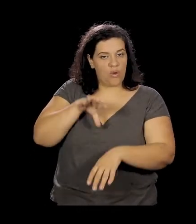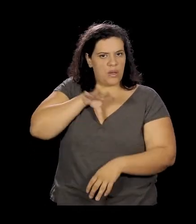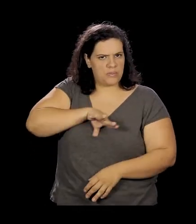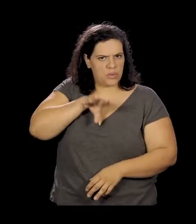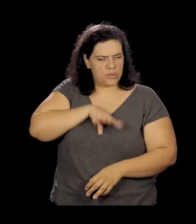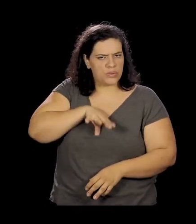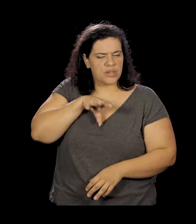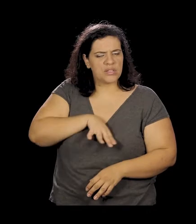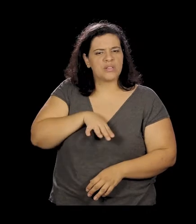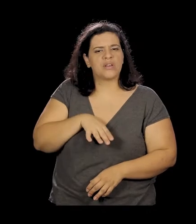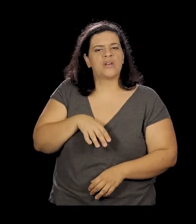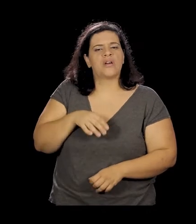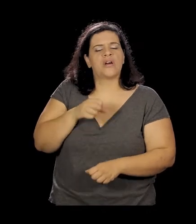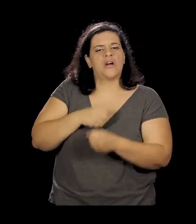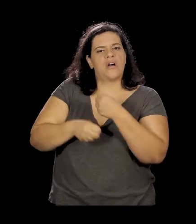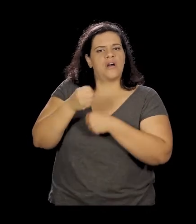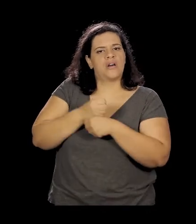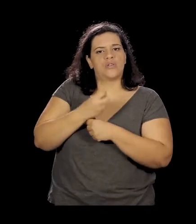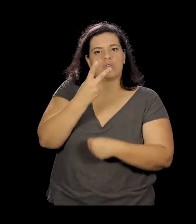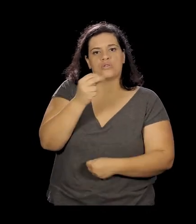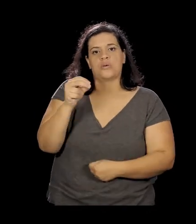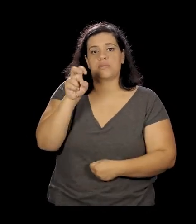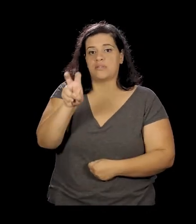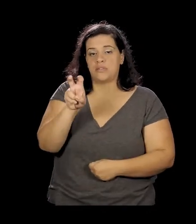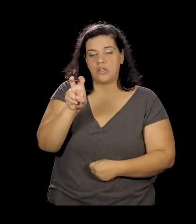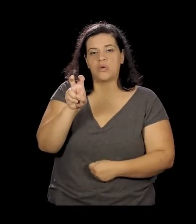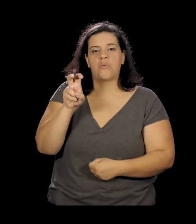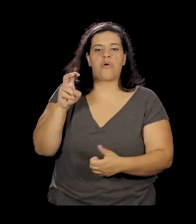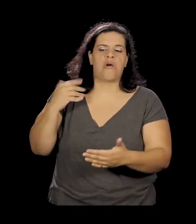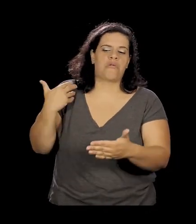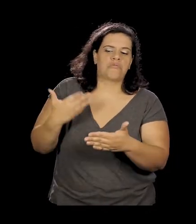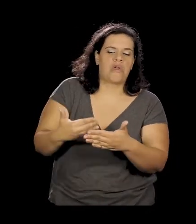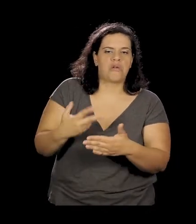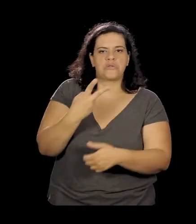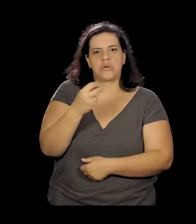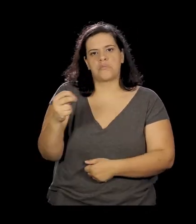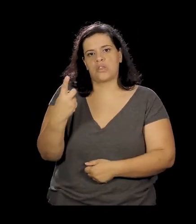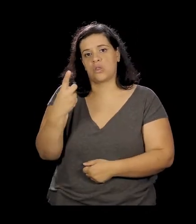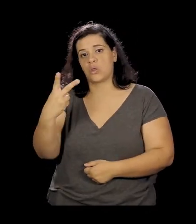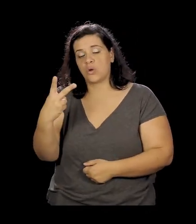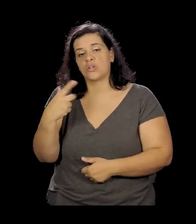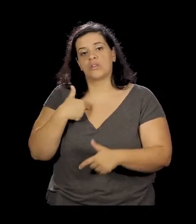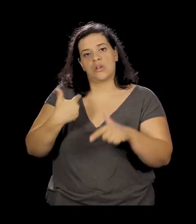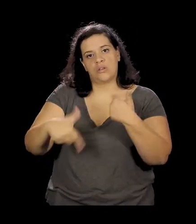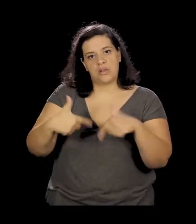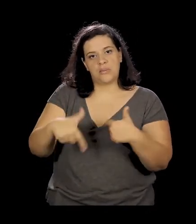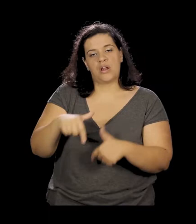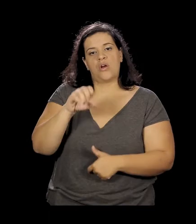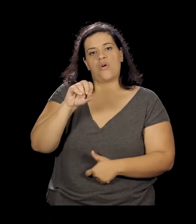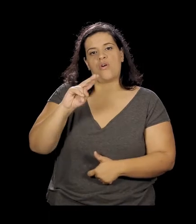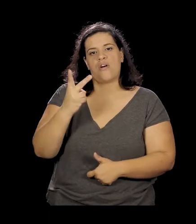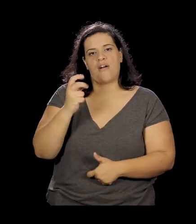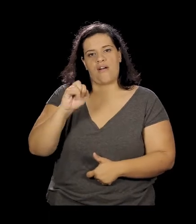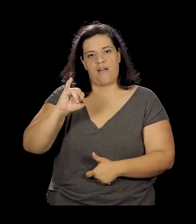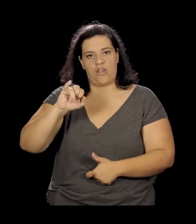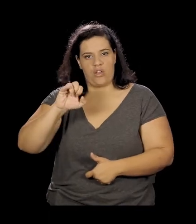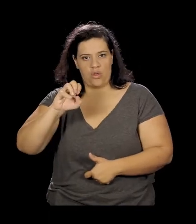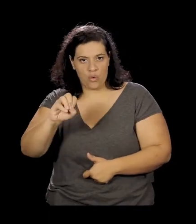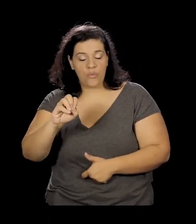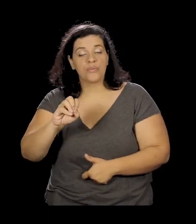isso foi de 2005 a 2012, quando trabalhei em Ohio,